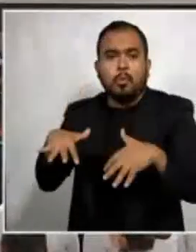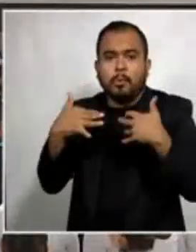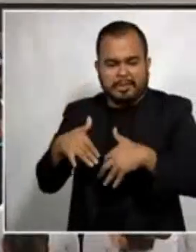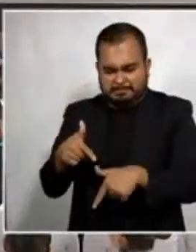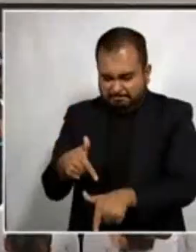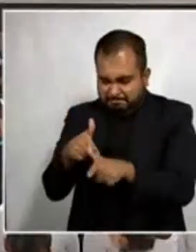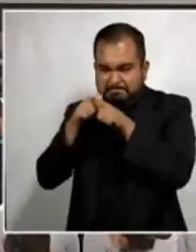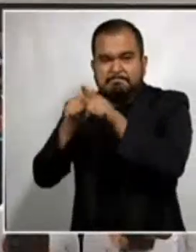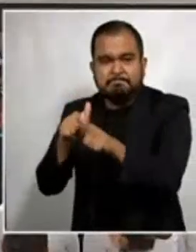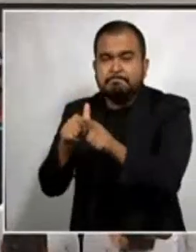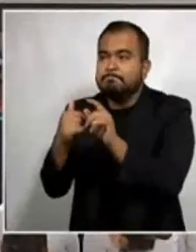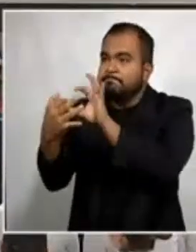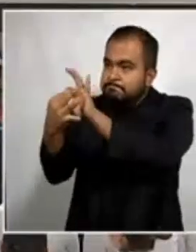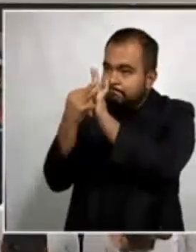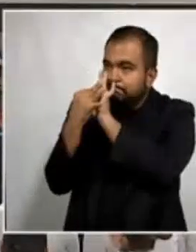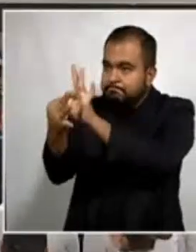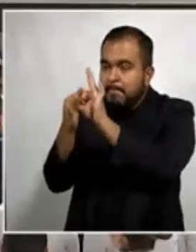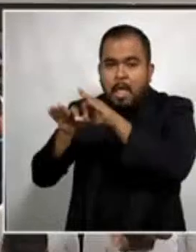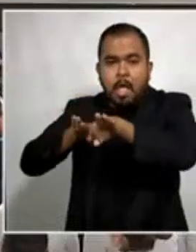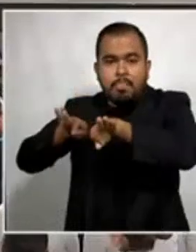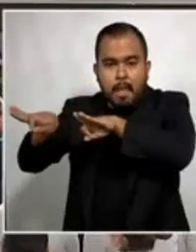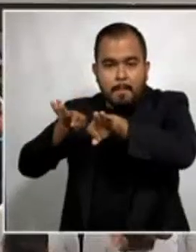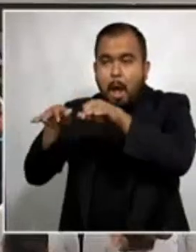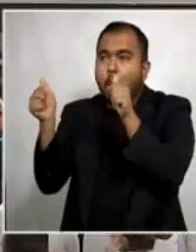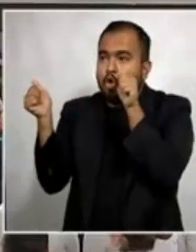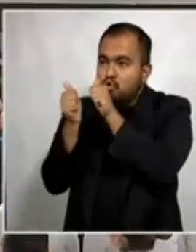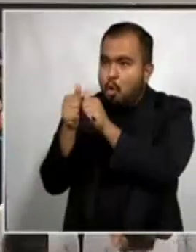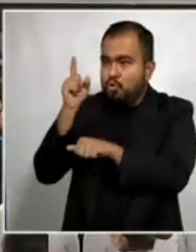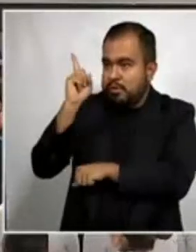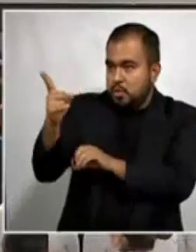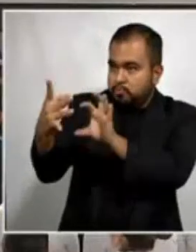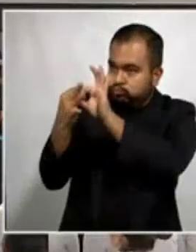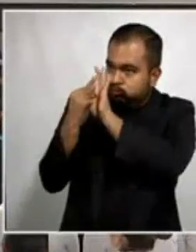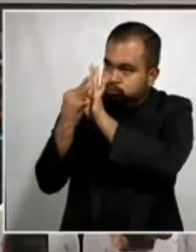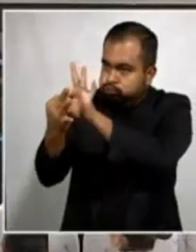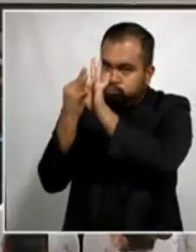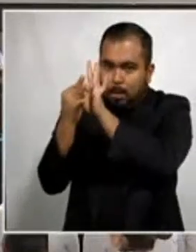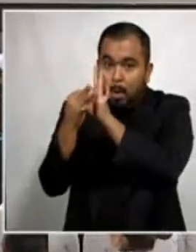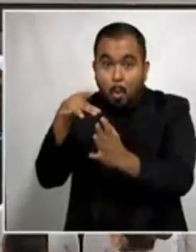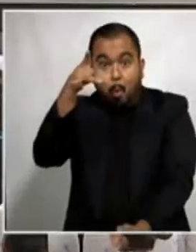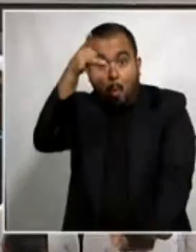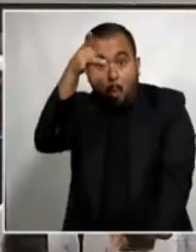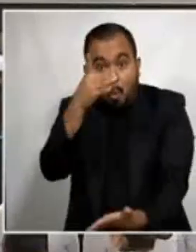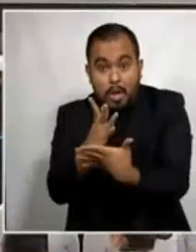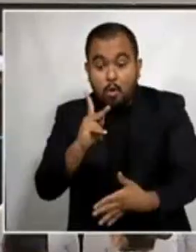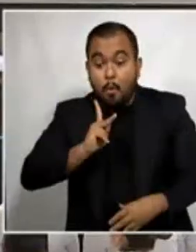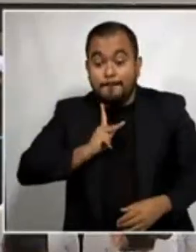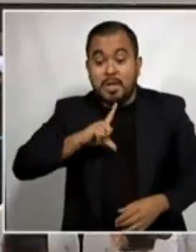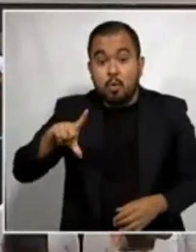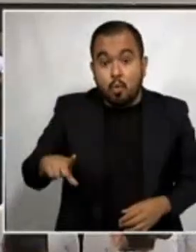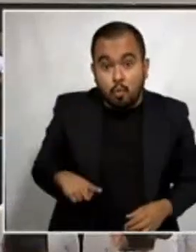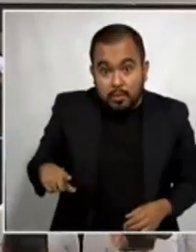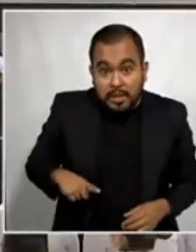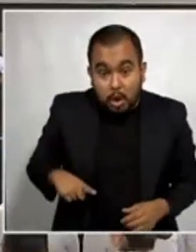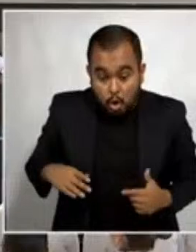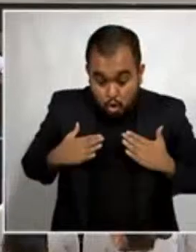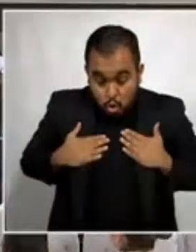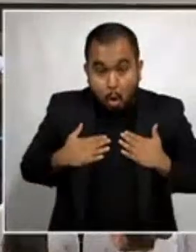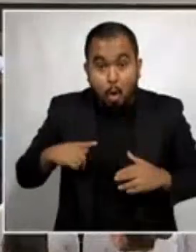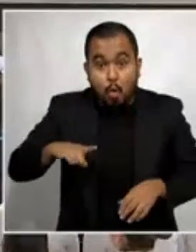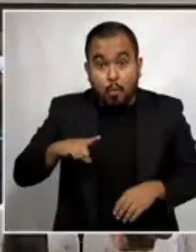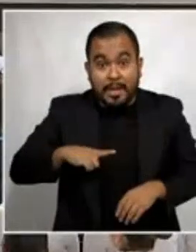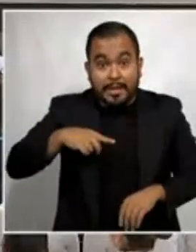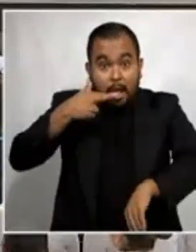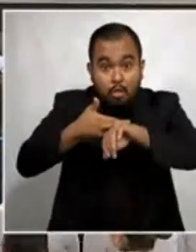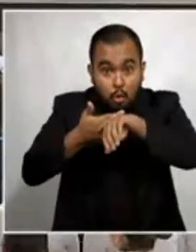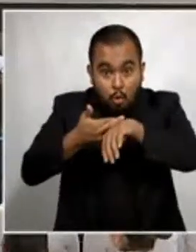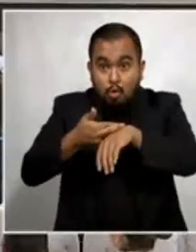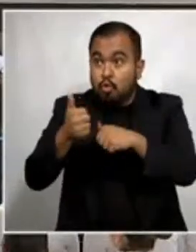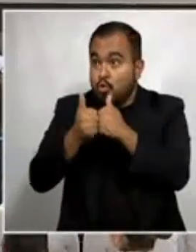mano, presidenta, contigo. solamente mi gobierno y yo como gobernador trabajando de la mano contigo,